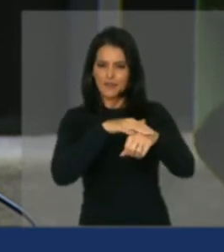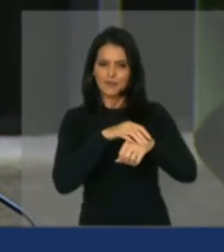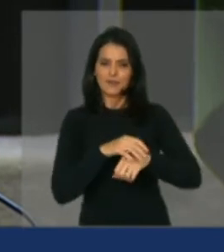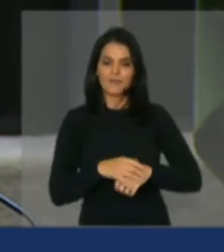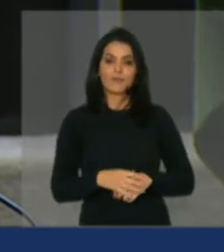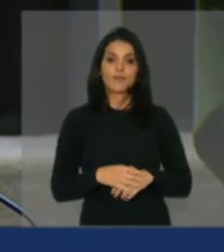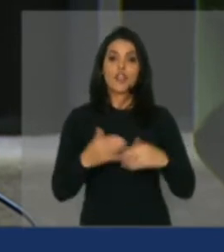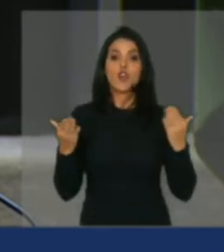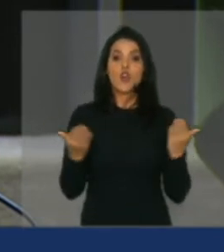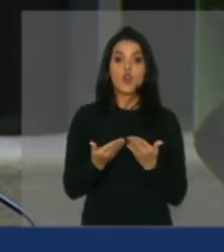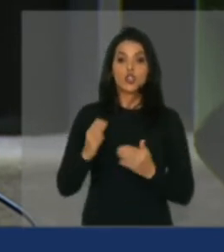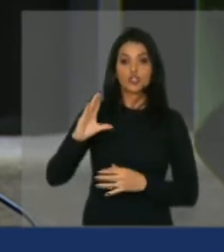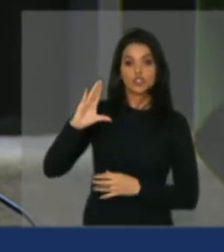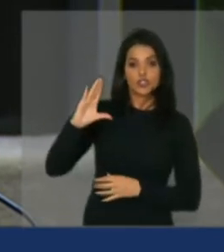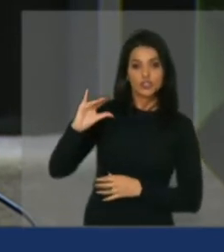CIÊNCIA, E TECNOLOGIAS, É POSSÍVEL GARANTIR QUALIDADE